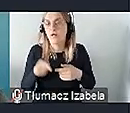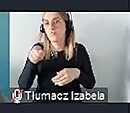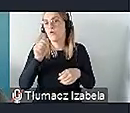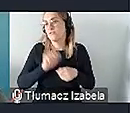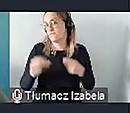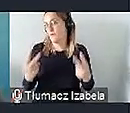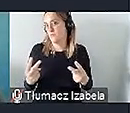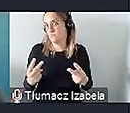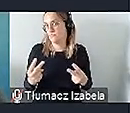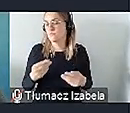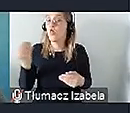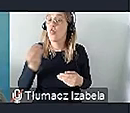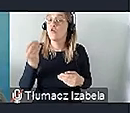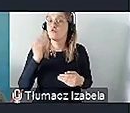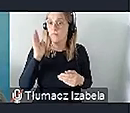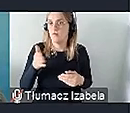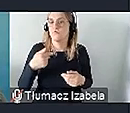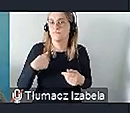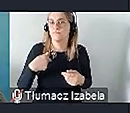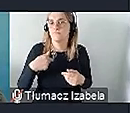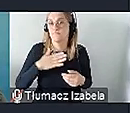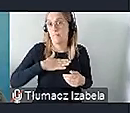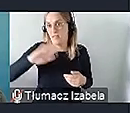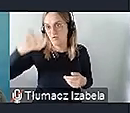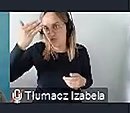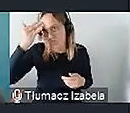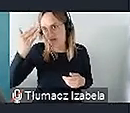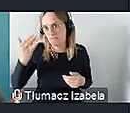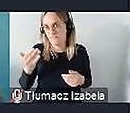O tym sobie jeszcze, mam nadzieję, powiemy.